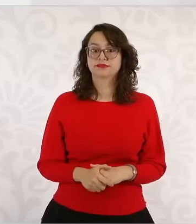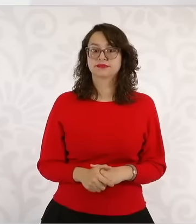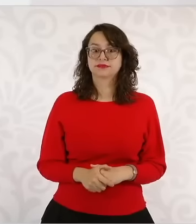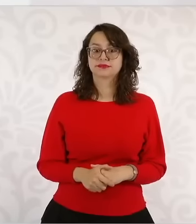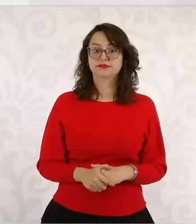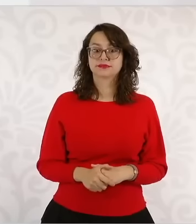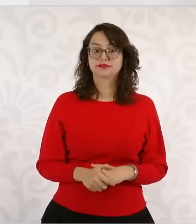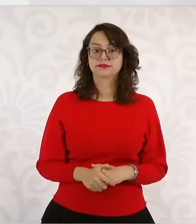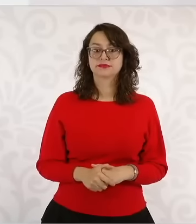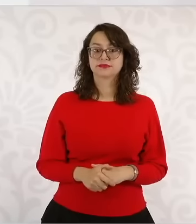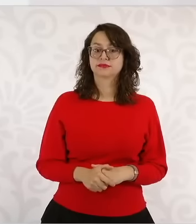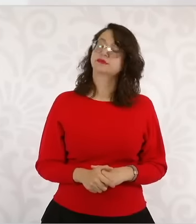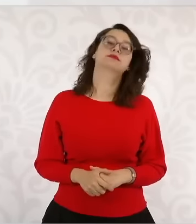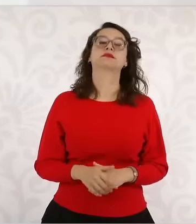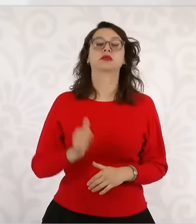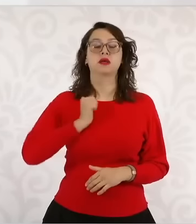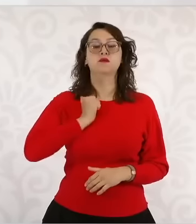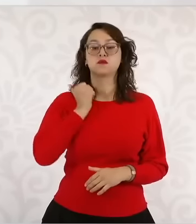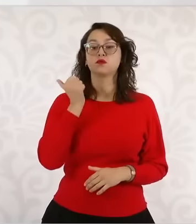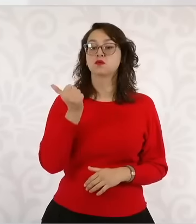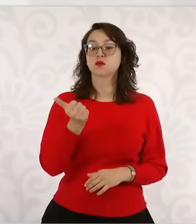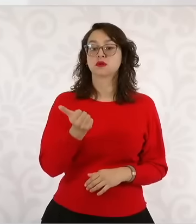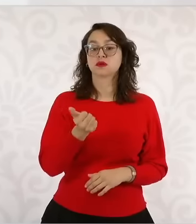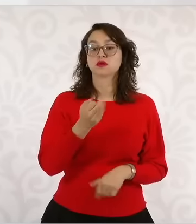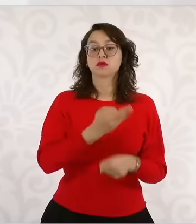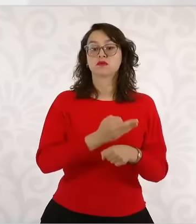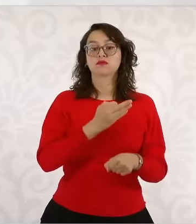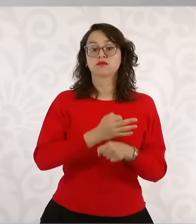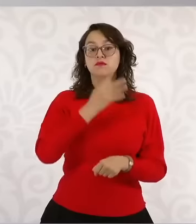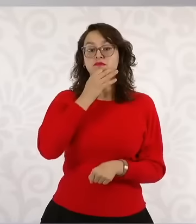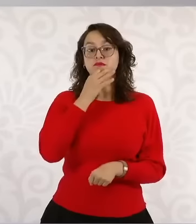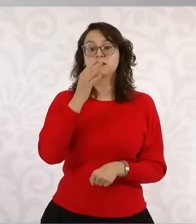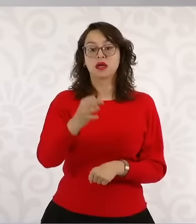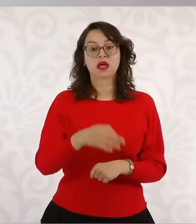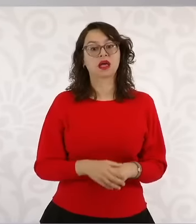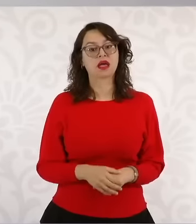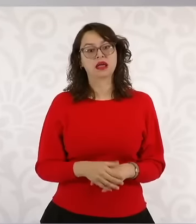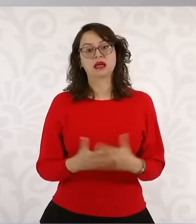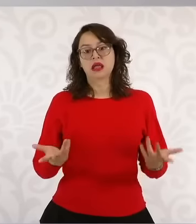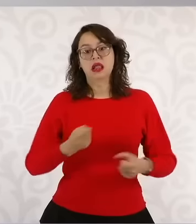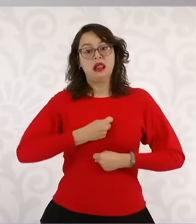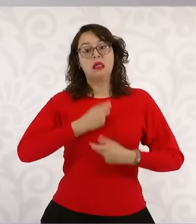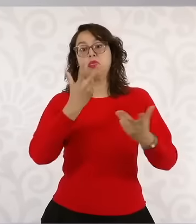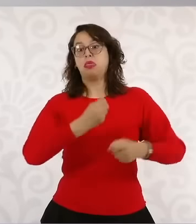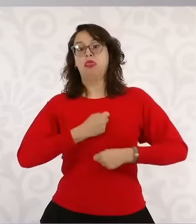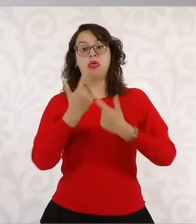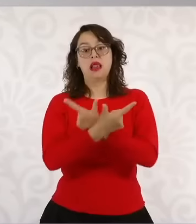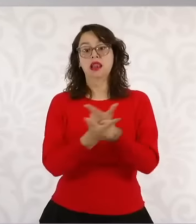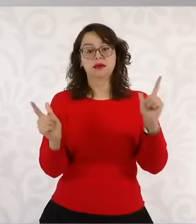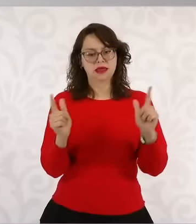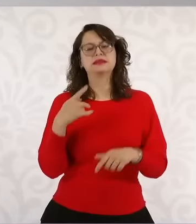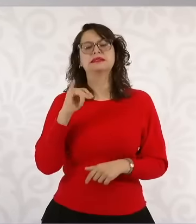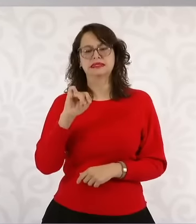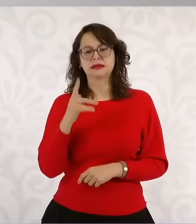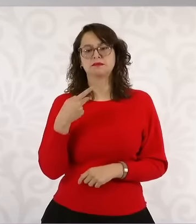Y aprovecho para decir, porque hay cosas que tienen límite y particularmente las fotos que